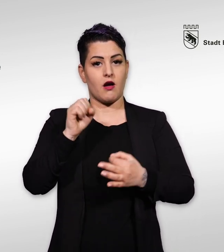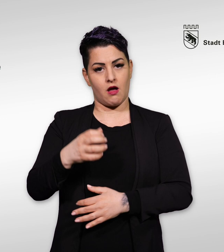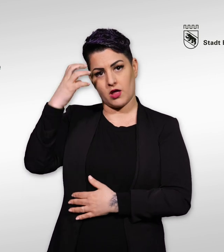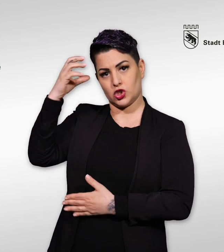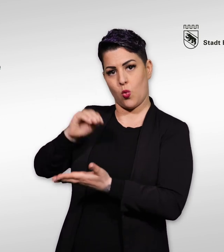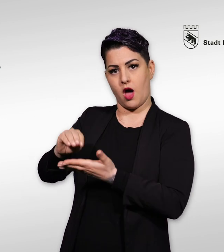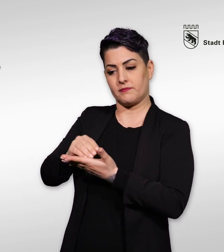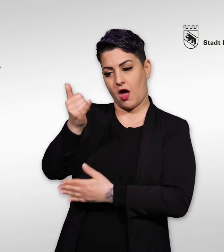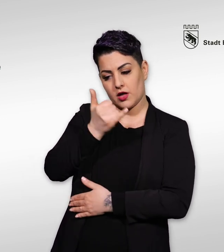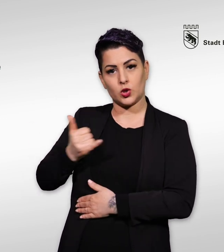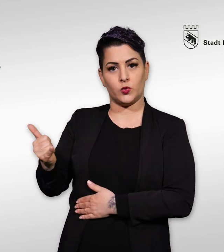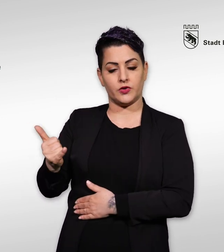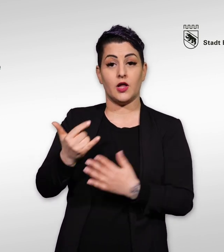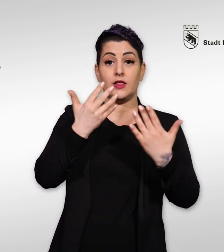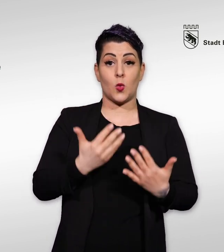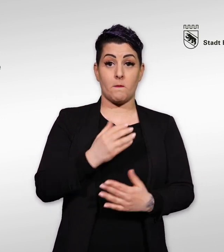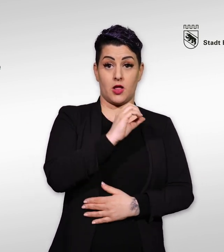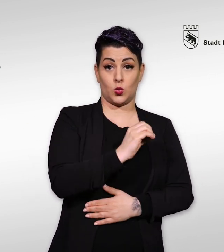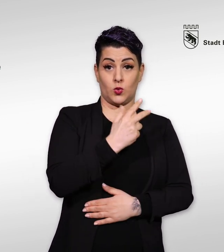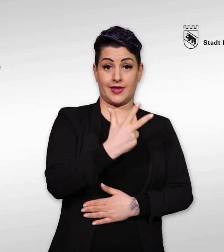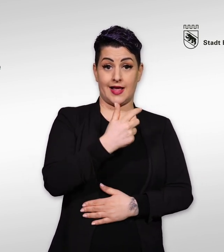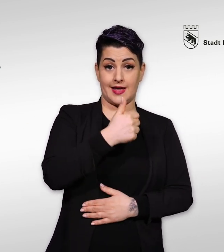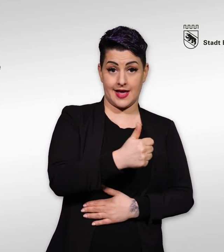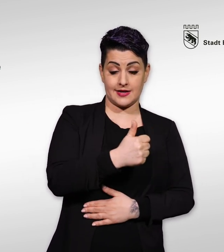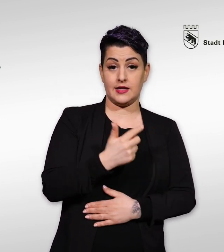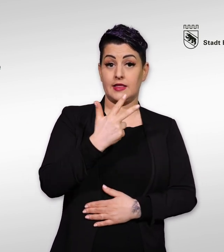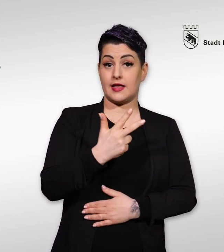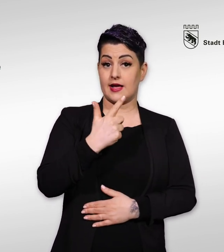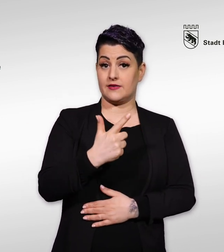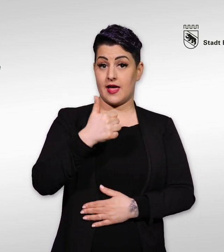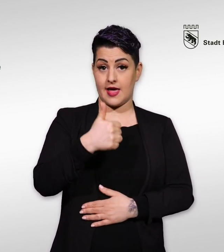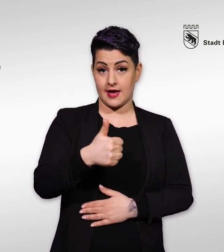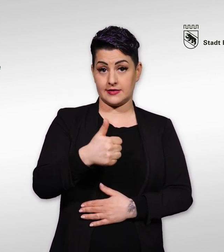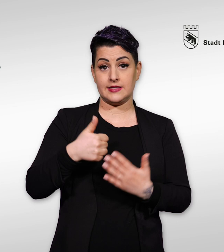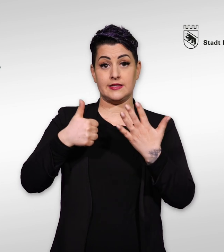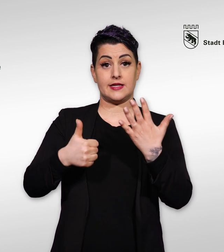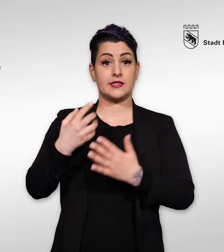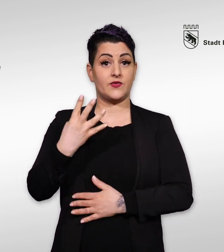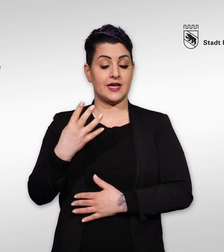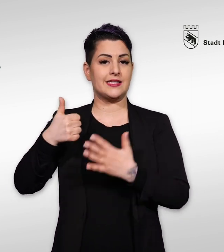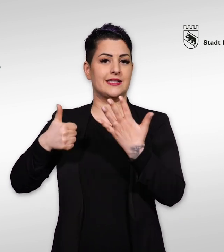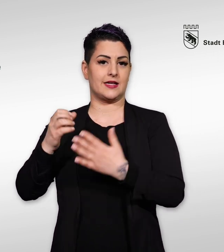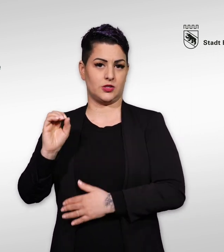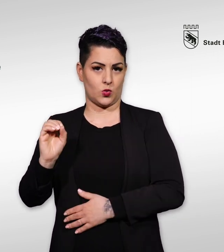Dann rufen Sie das Schulamt an unter der Nummer 031 321 64 60 an.